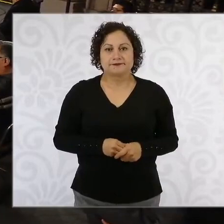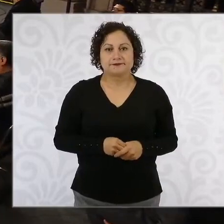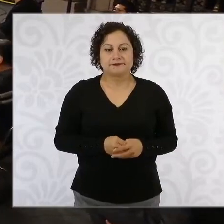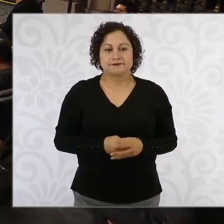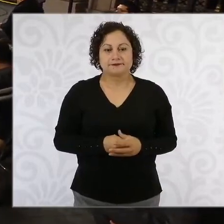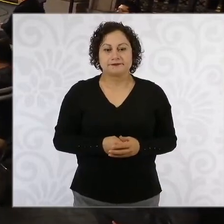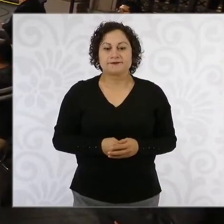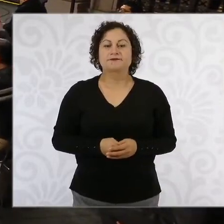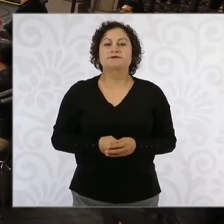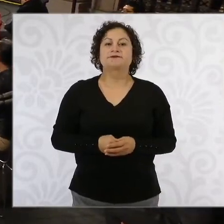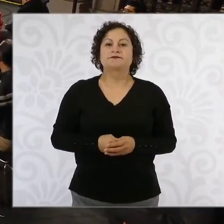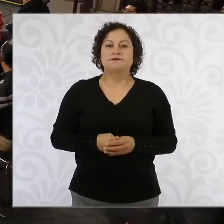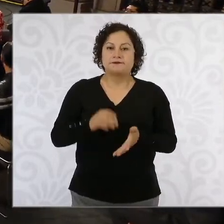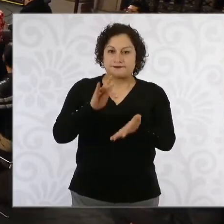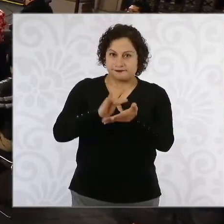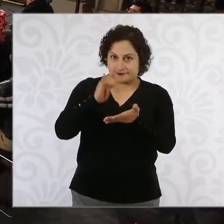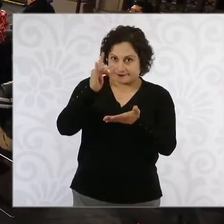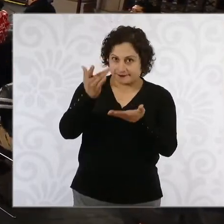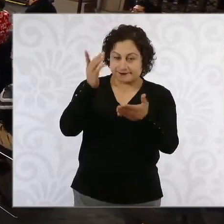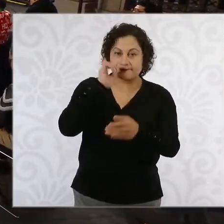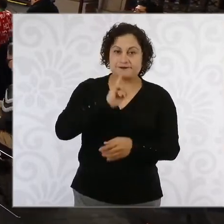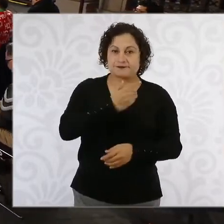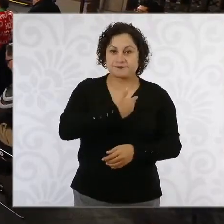Gracias presidenta buenas